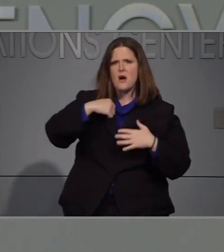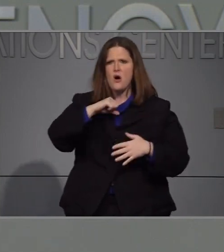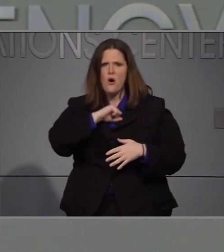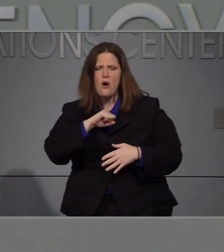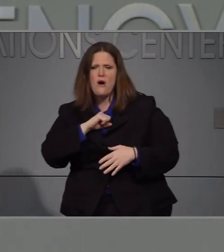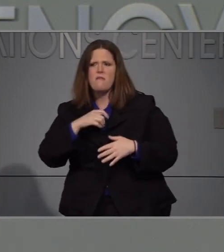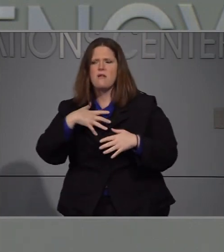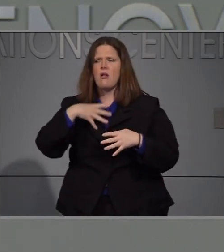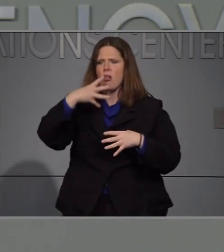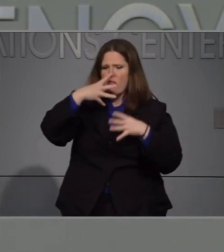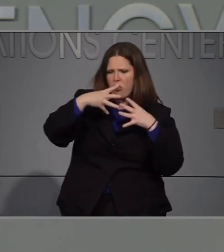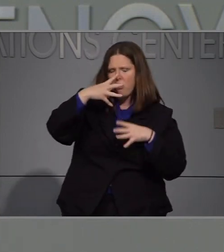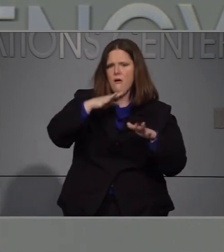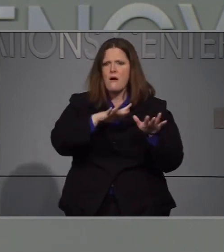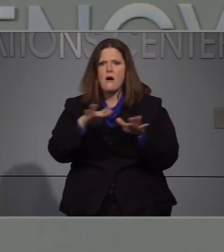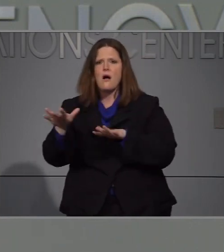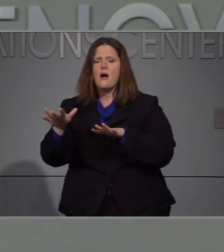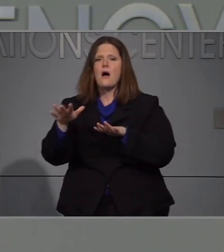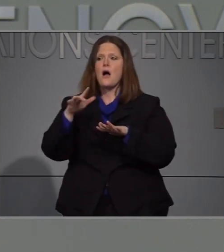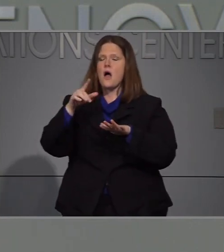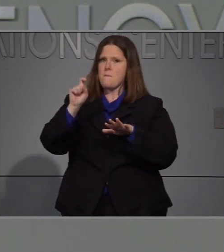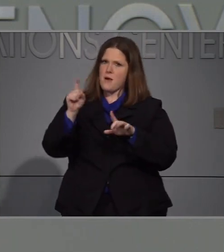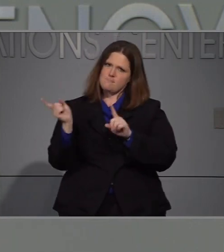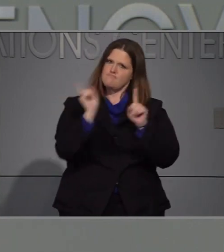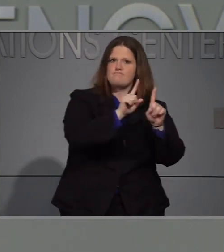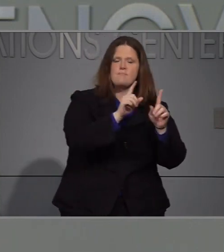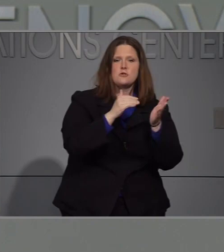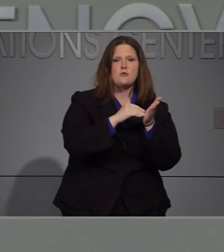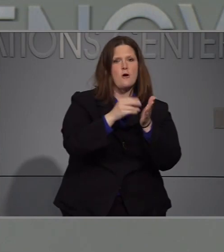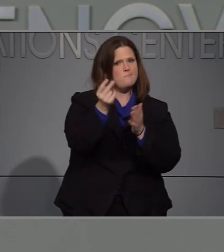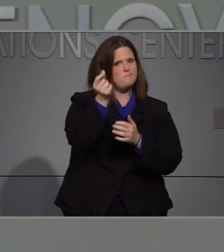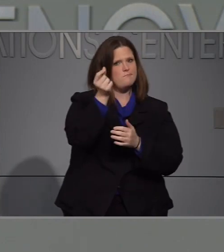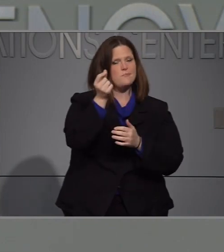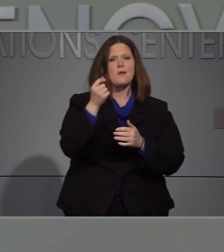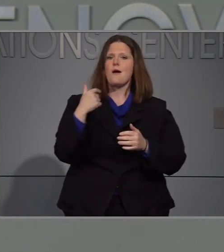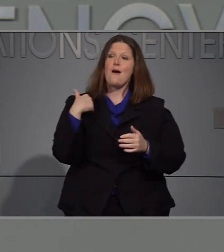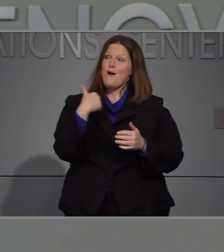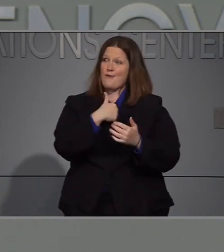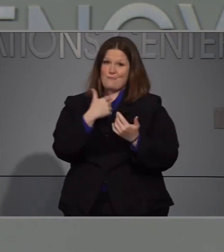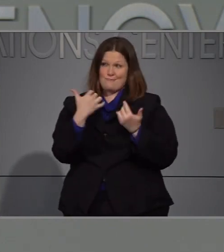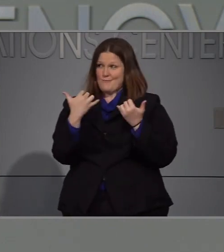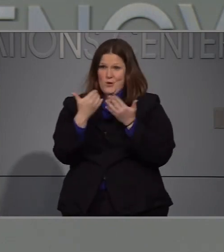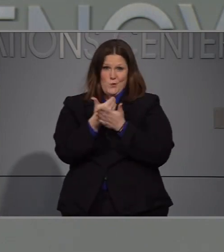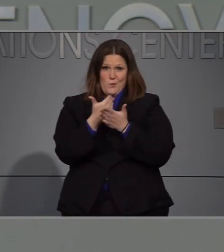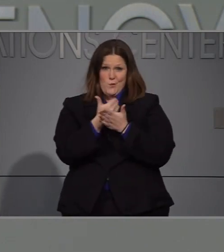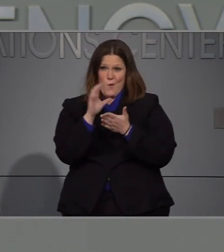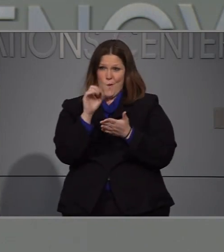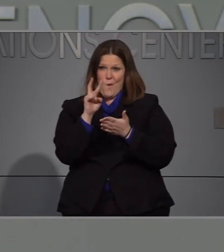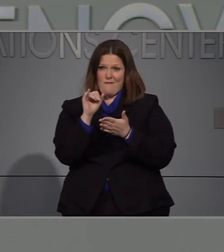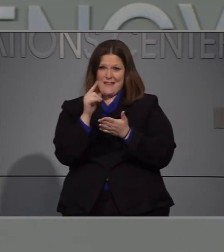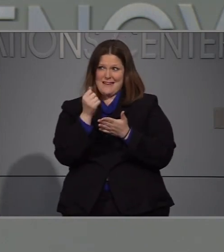Tiene que ver en caso de que usted no tenga asegúrese llevar la mascarilla para que no lo puede edad, distribuir a otros.